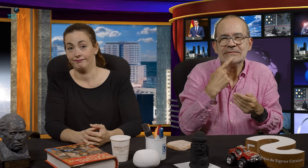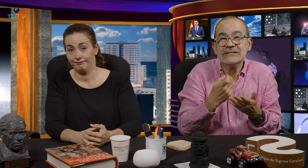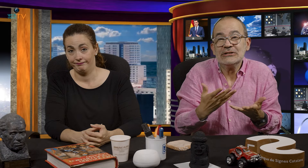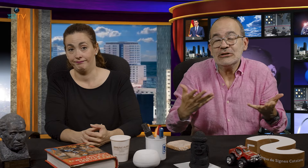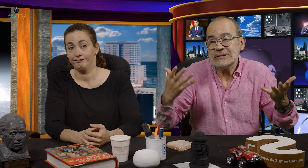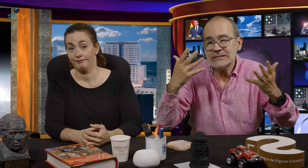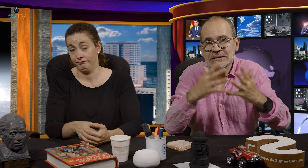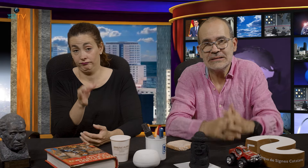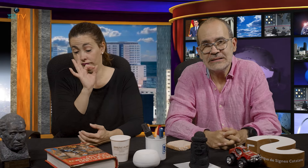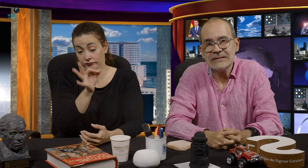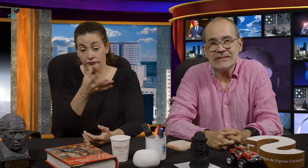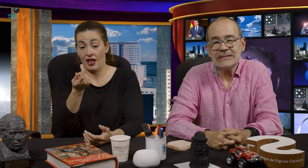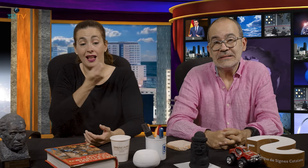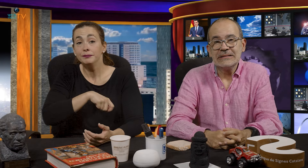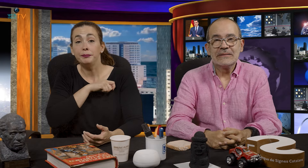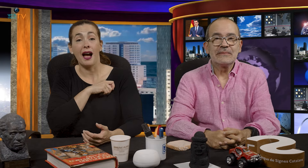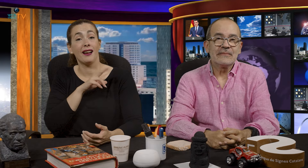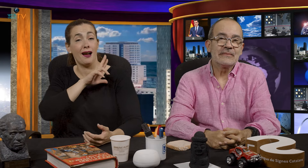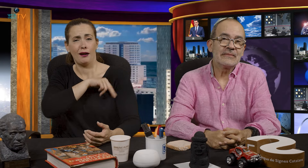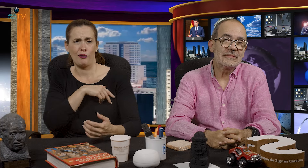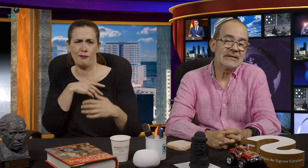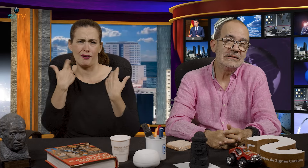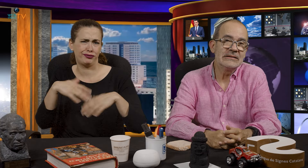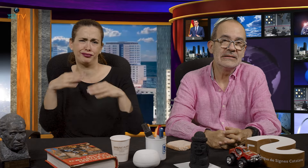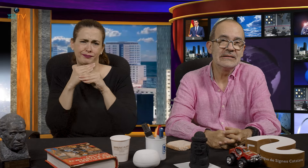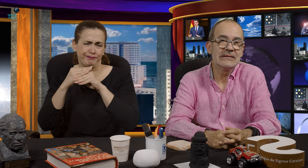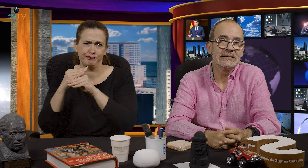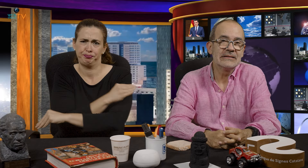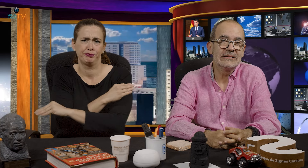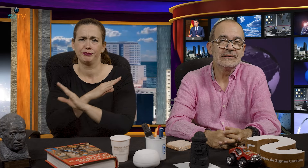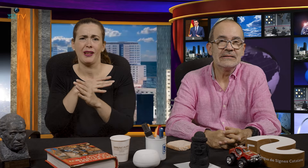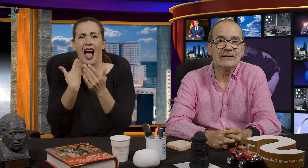Si, España y Europa tienen una cultura muy diferente,